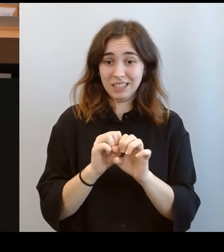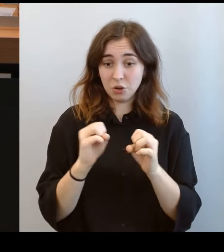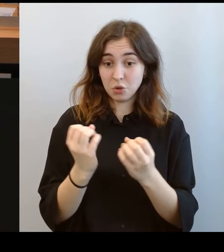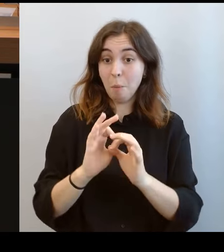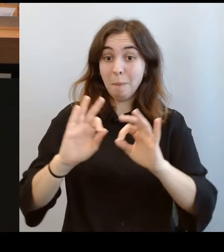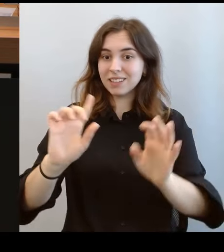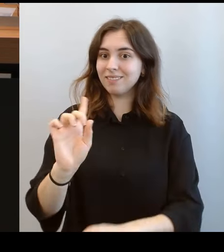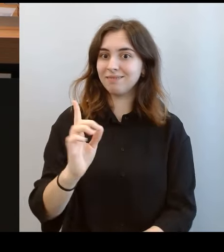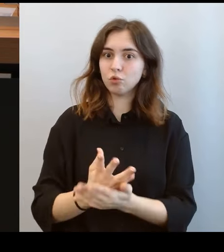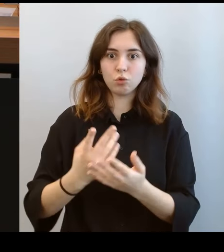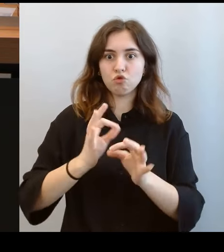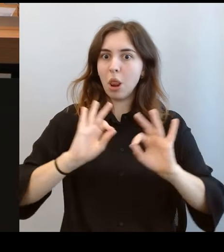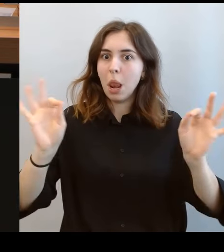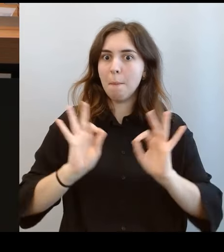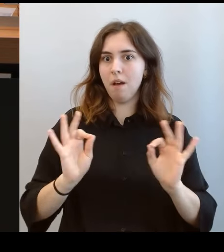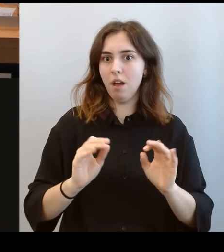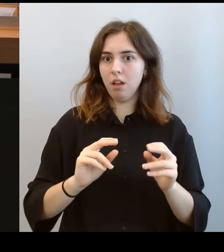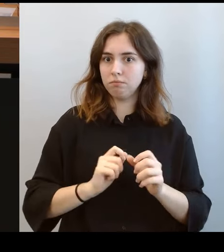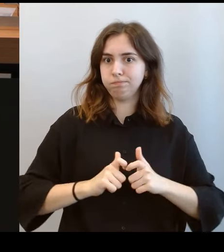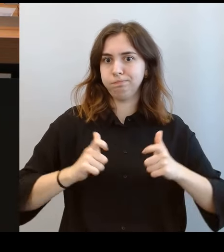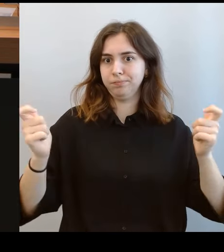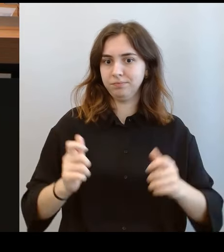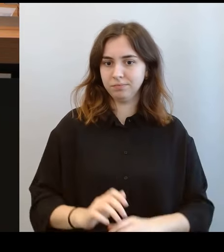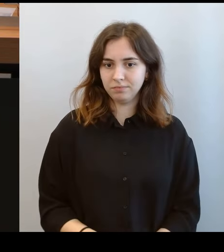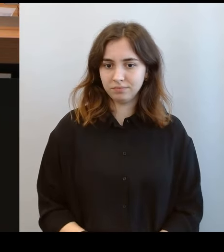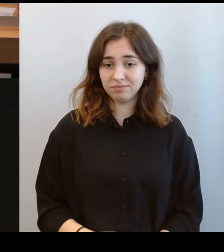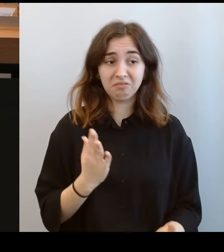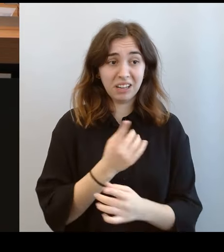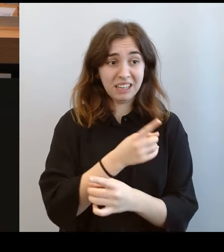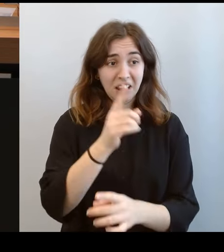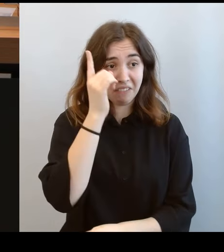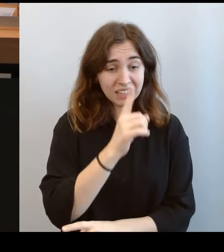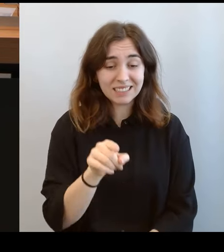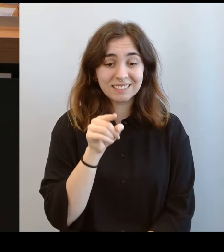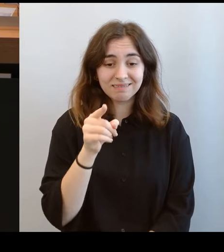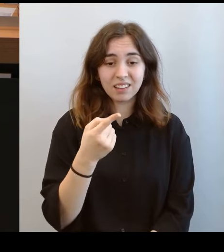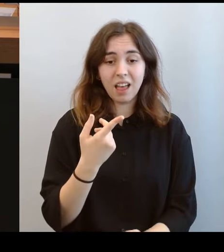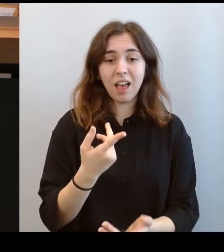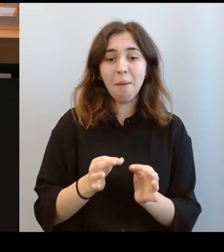Für die, die es nicht wissen: Das Krankenhaus des Maßregelvollzugs nimmt nicht schuldfähig Straftäterinnen und Straftäter auf